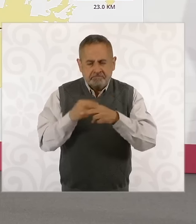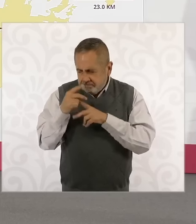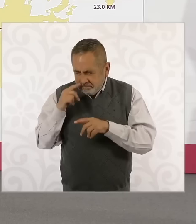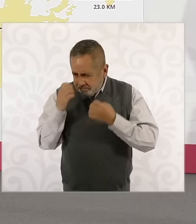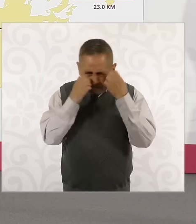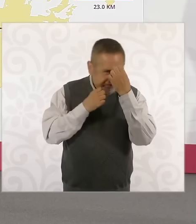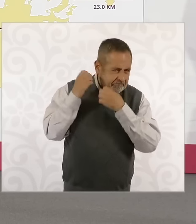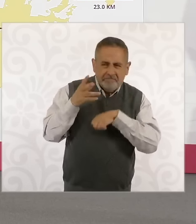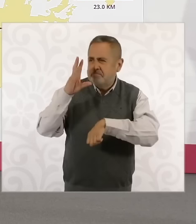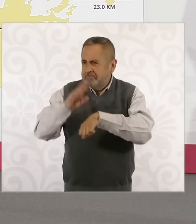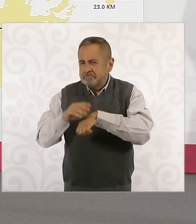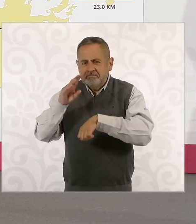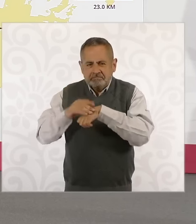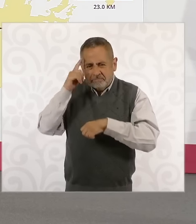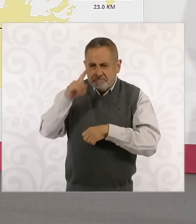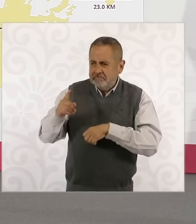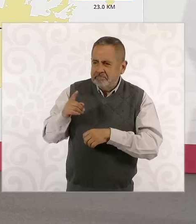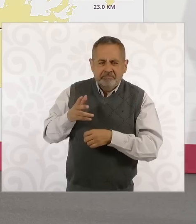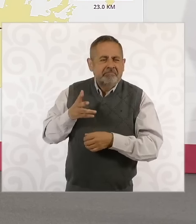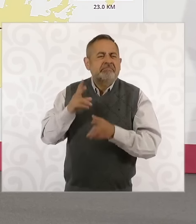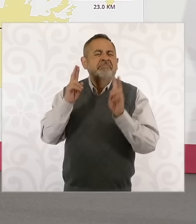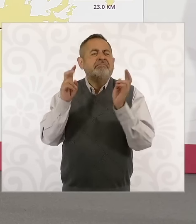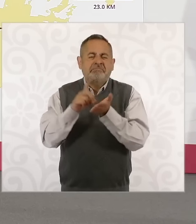se han hecho las asambleas relevantes para el derecho de vía y recordemos que estamos